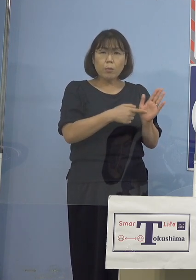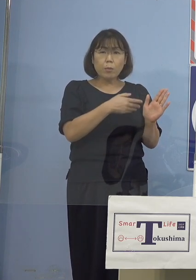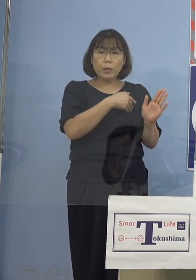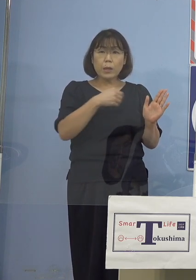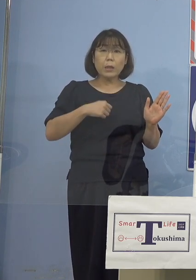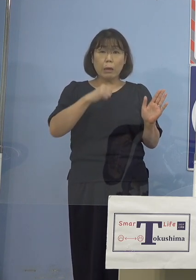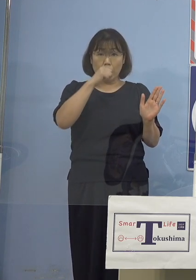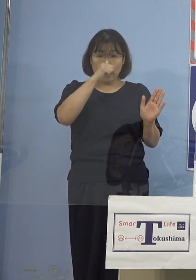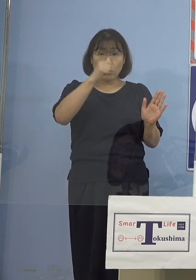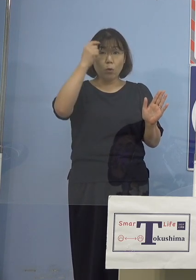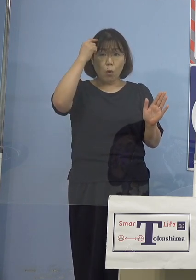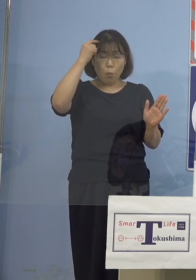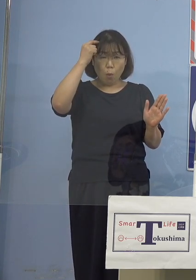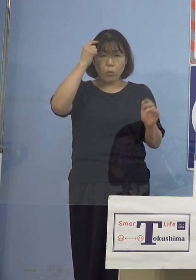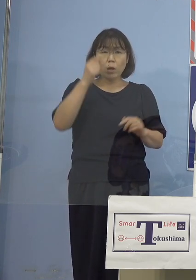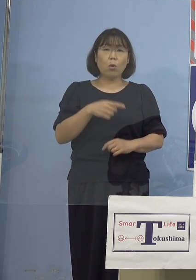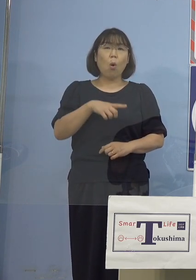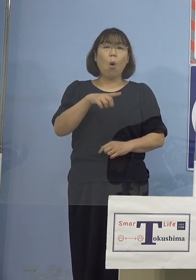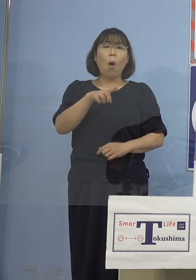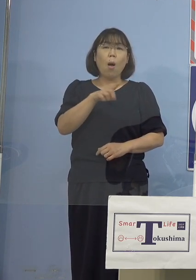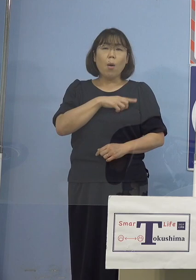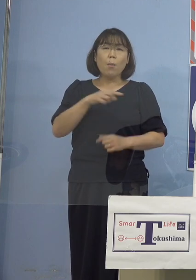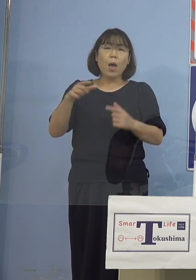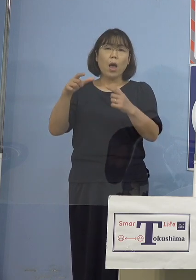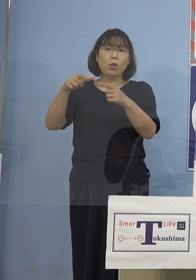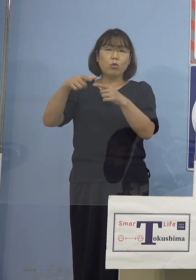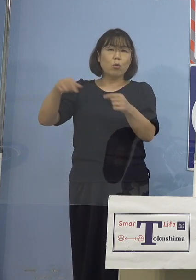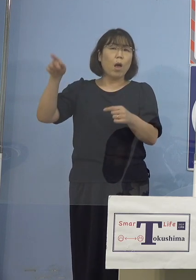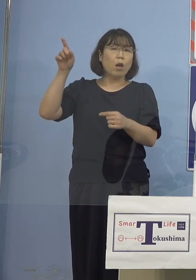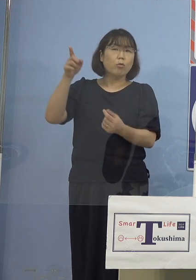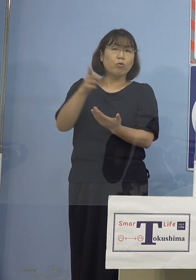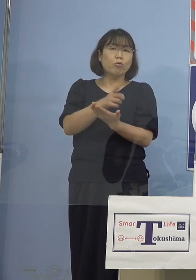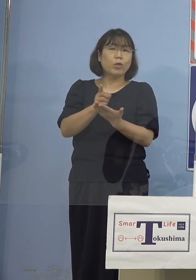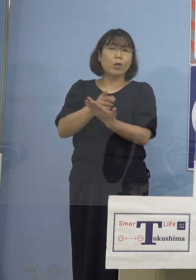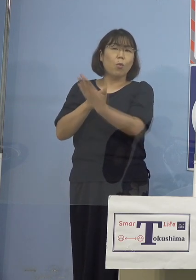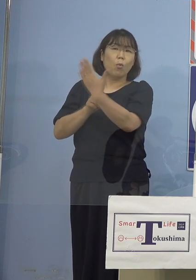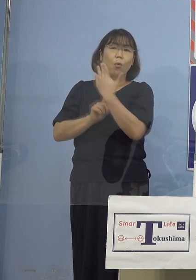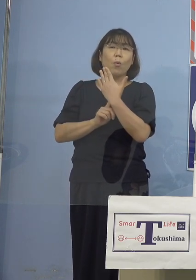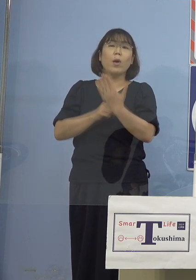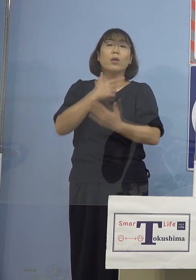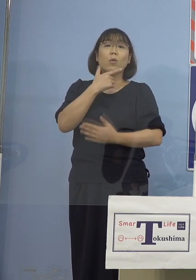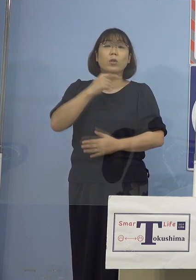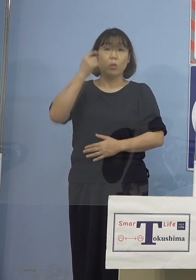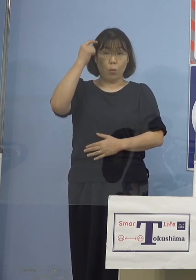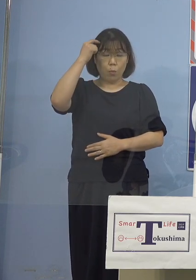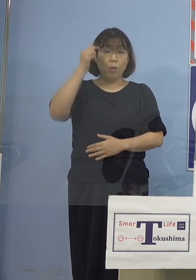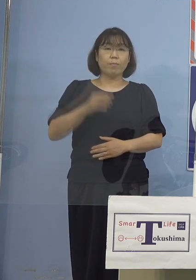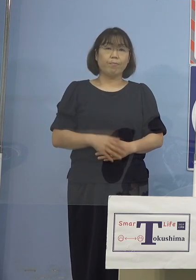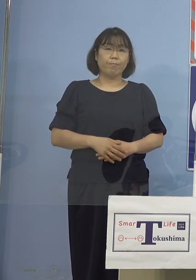まずは国として方向性を お示しいただきたいと、こう考えています （四国放送） 県内での具体的な計画